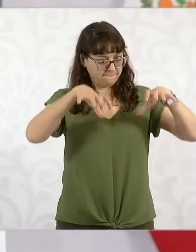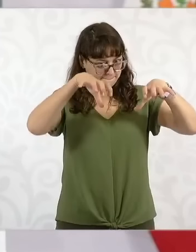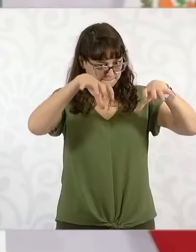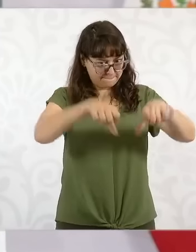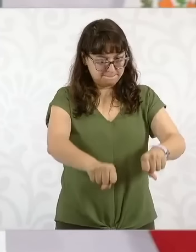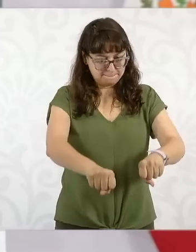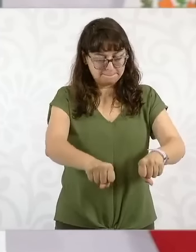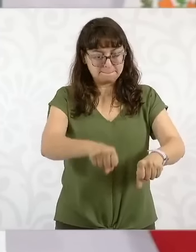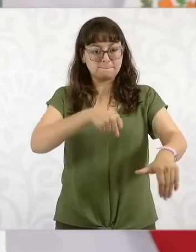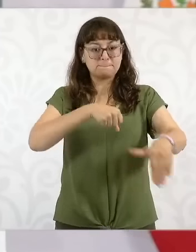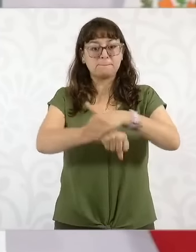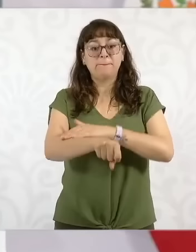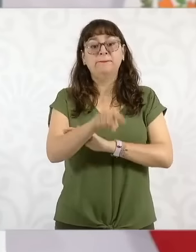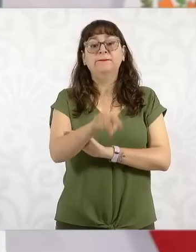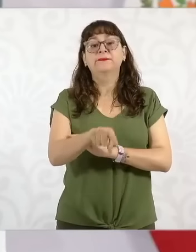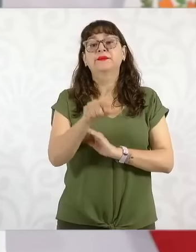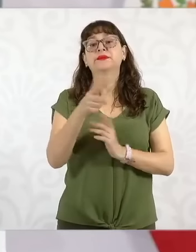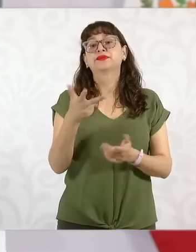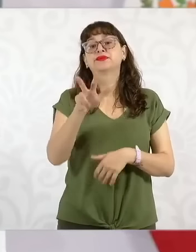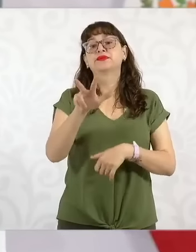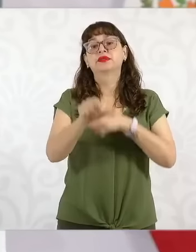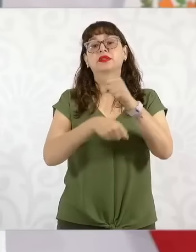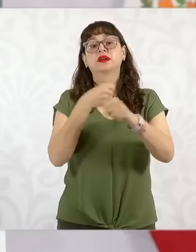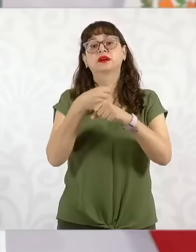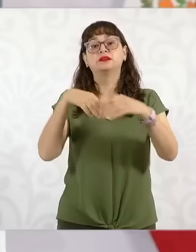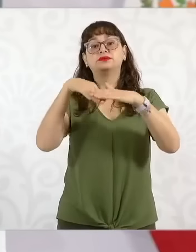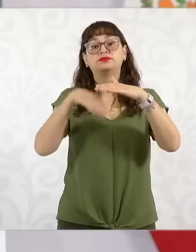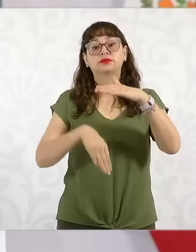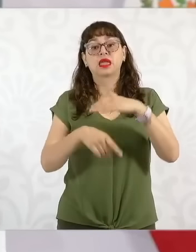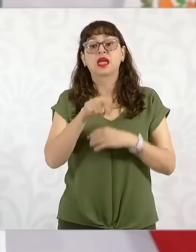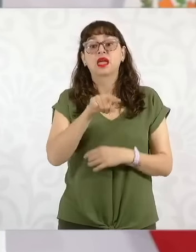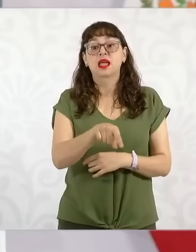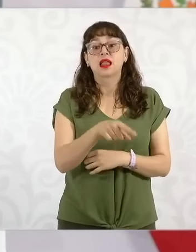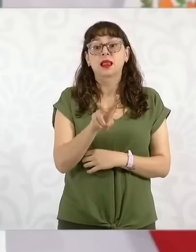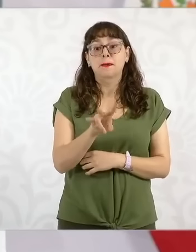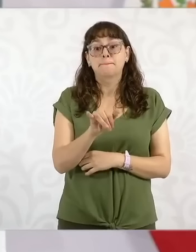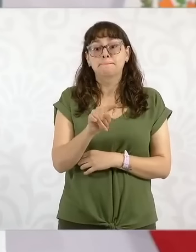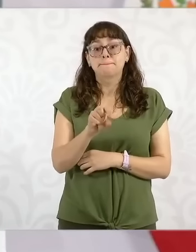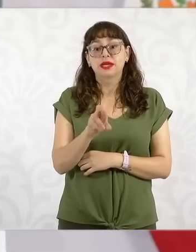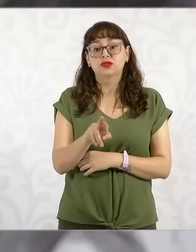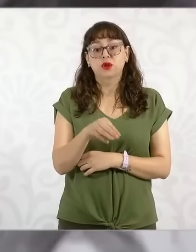fue identificado como un menor de edad, que en vida respondía al nombre de Víctor Manuel N.